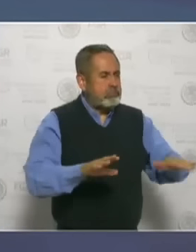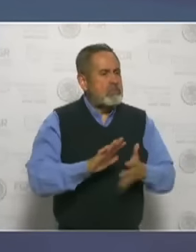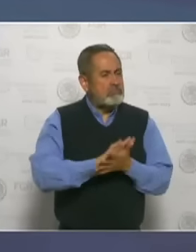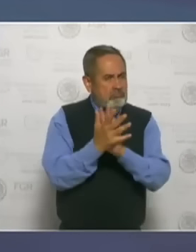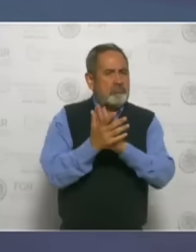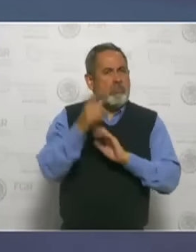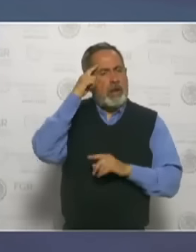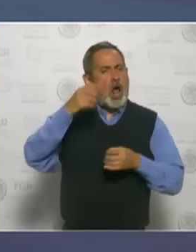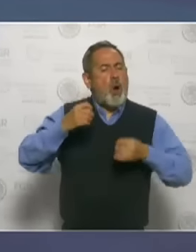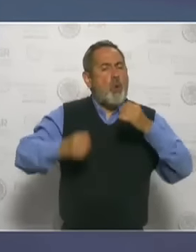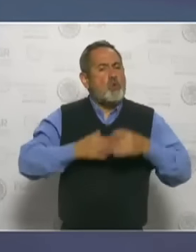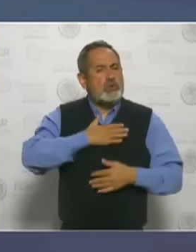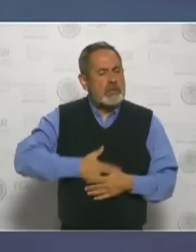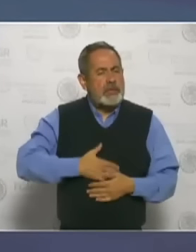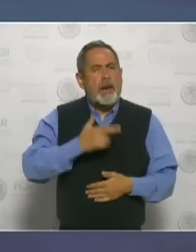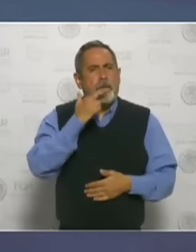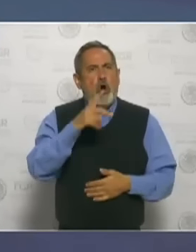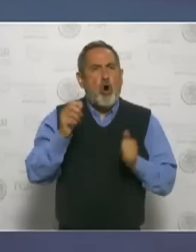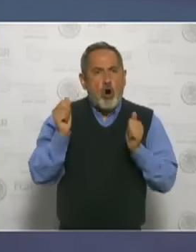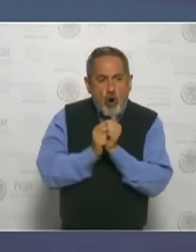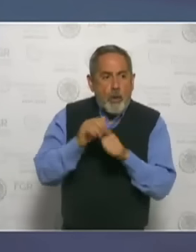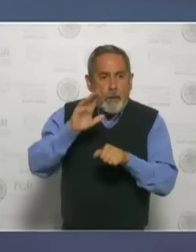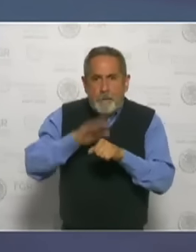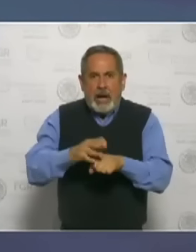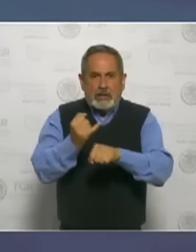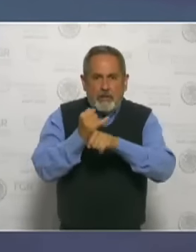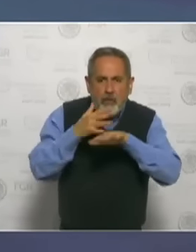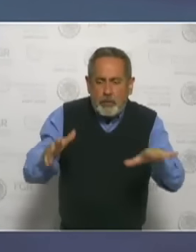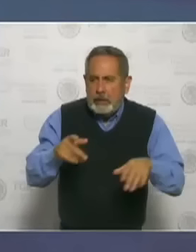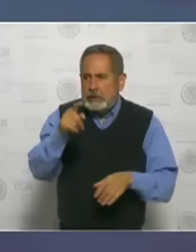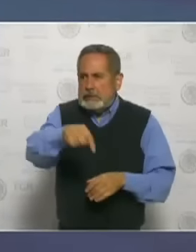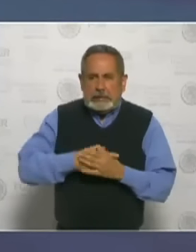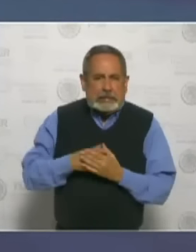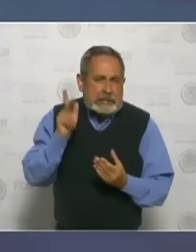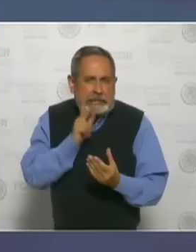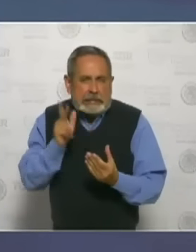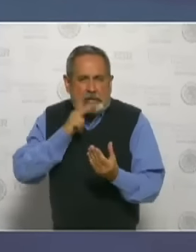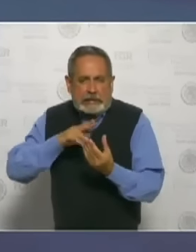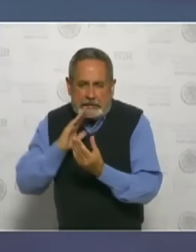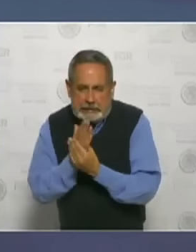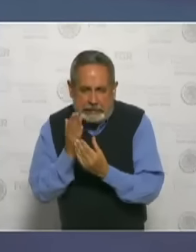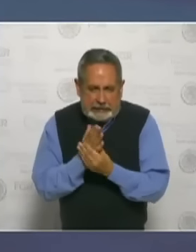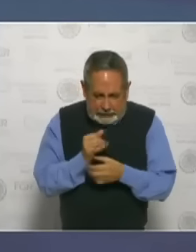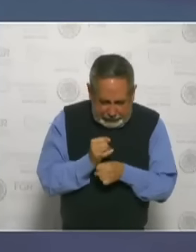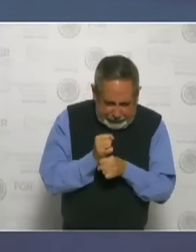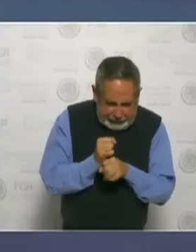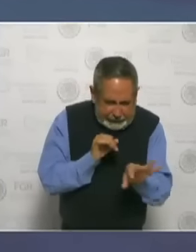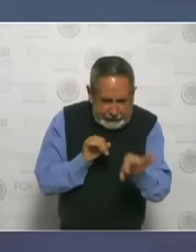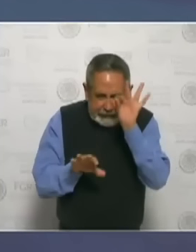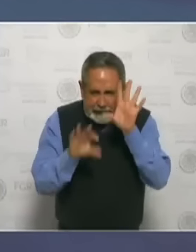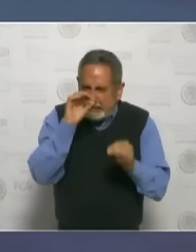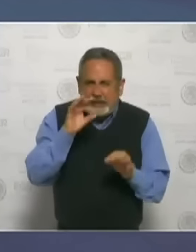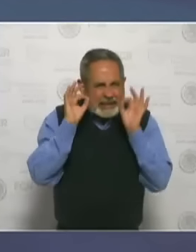de justicia basada en una información verificable, priorizando la investigación estratégica de